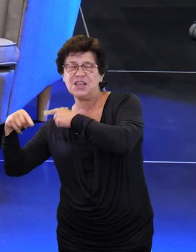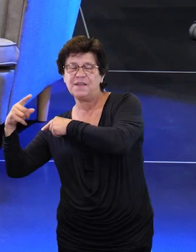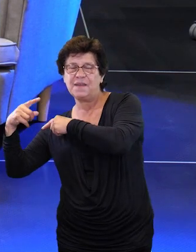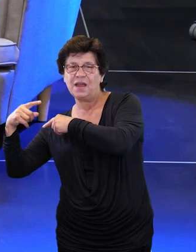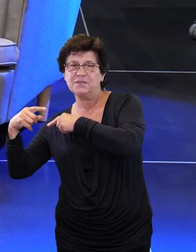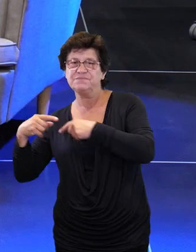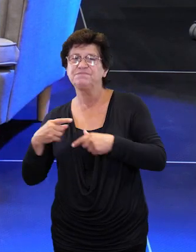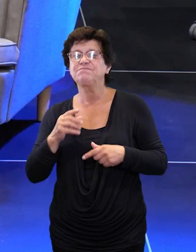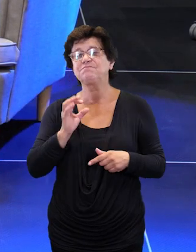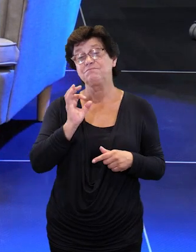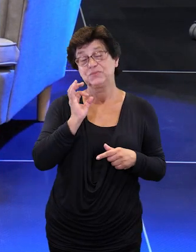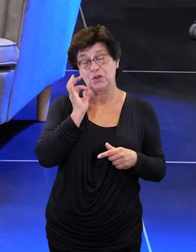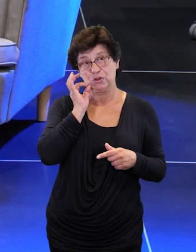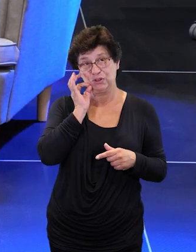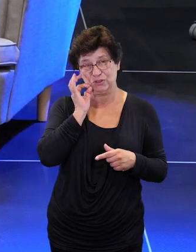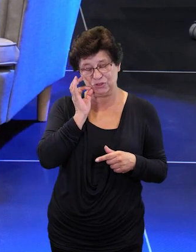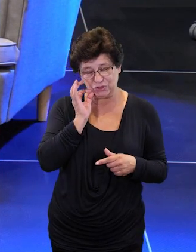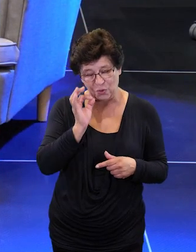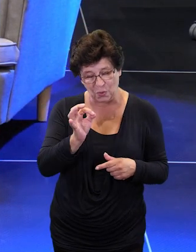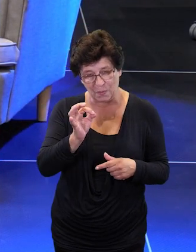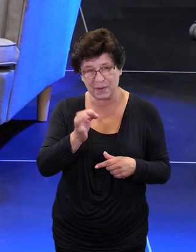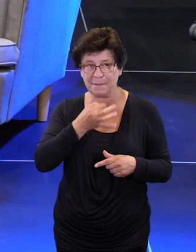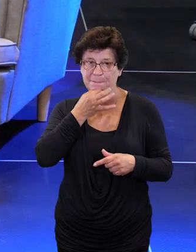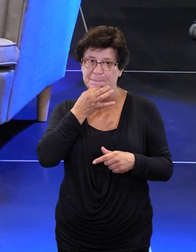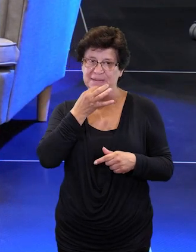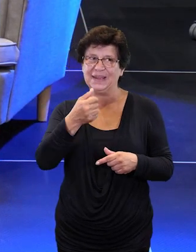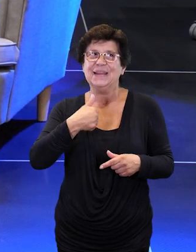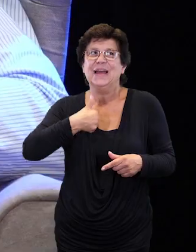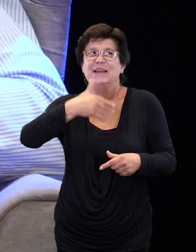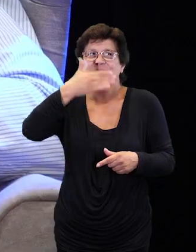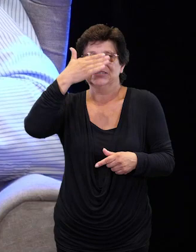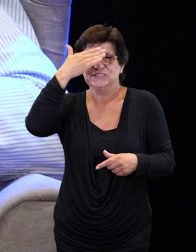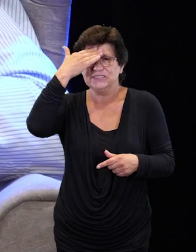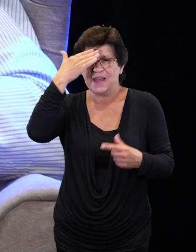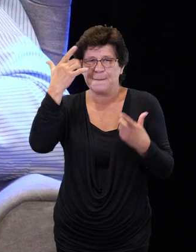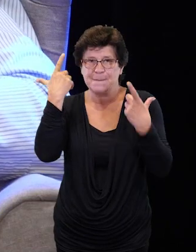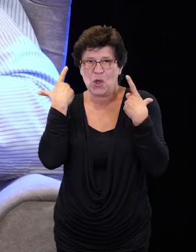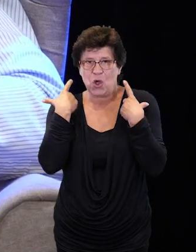że ja znam trochę osób, które bardzo głęboko siedzą